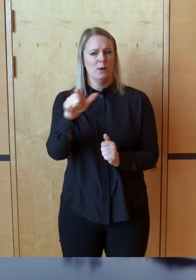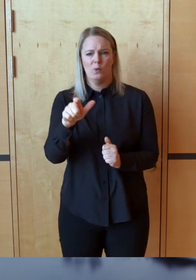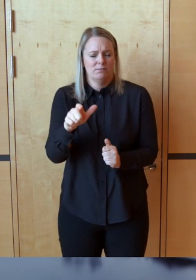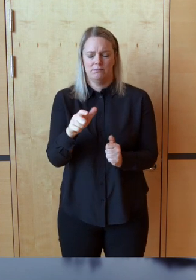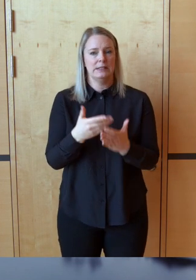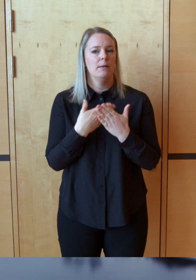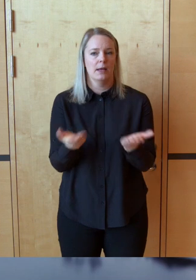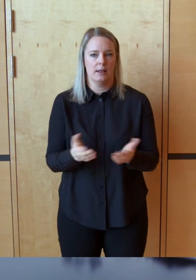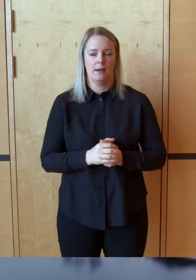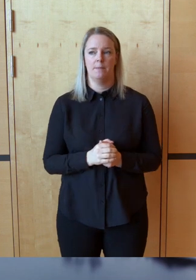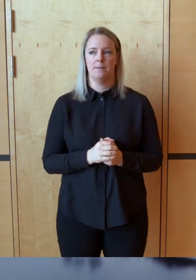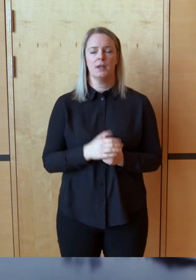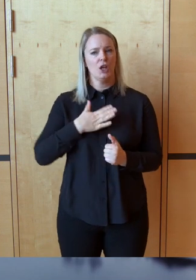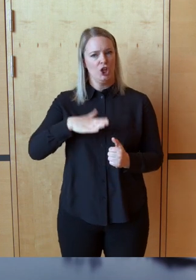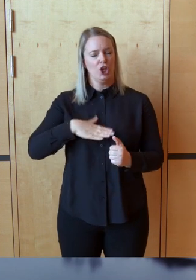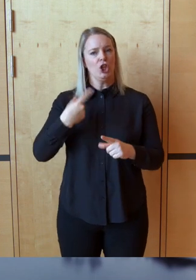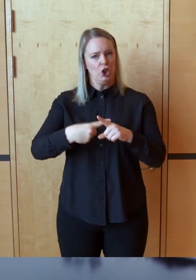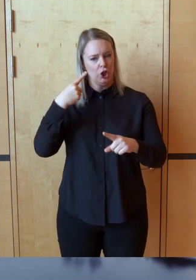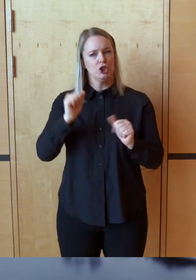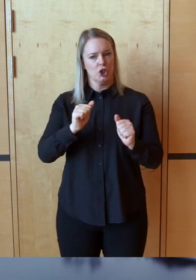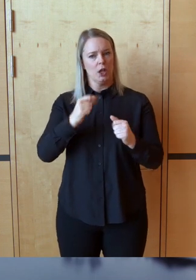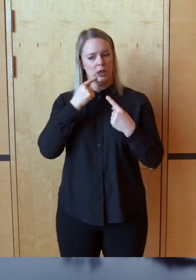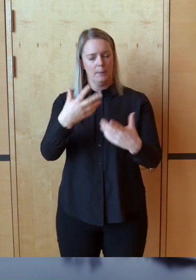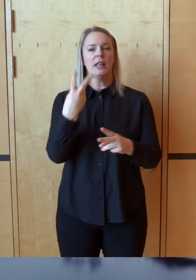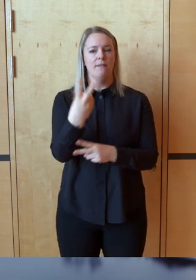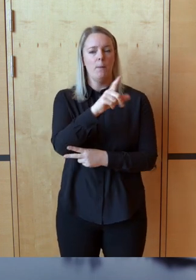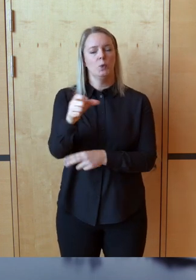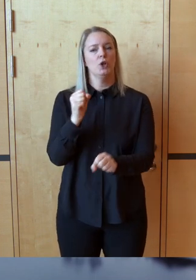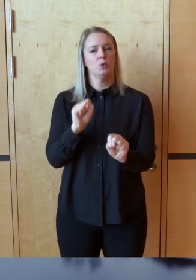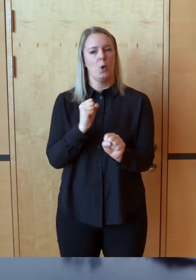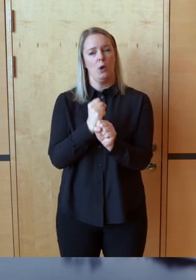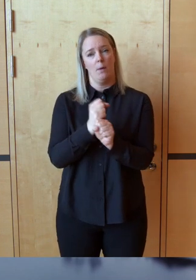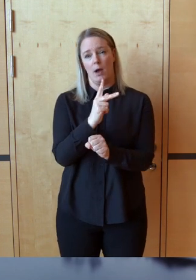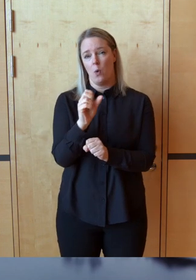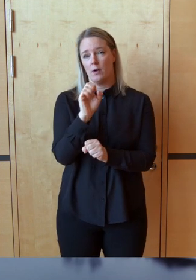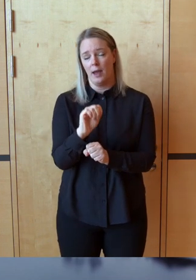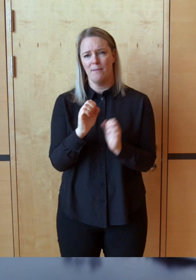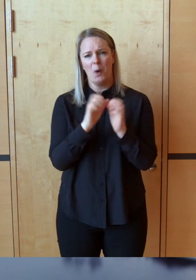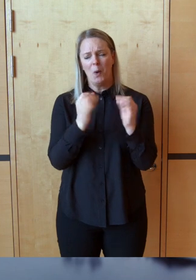Sätt var tydlig med två personer och då måste man fundera på hur kan man värva två personer